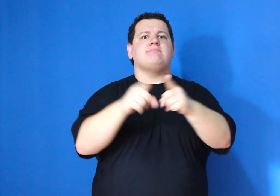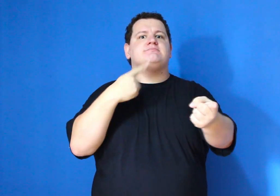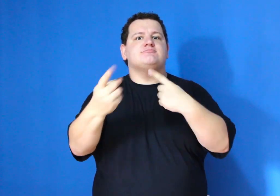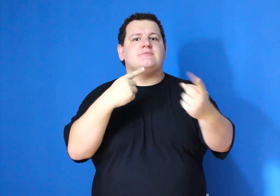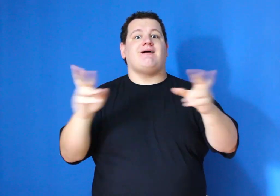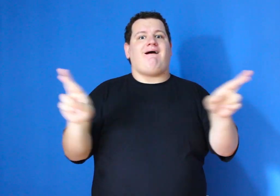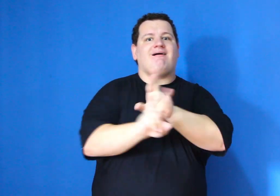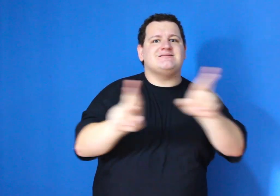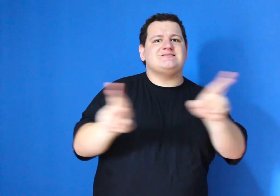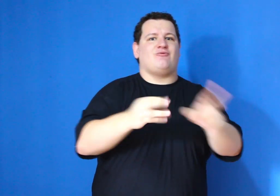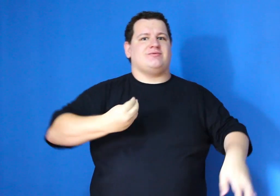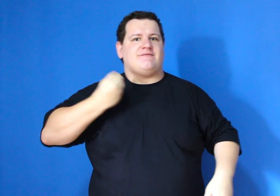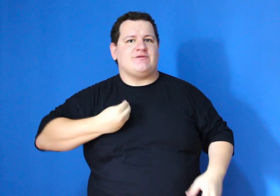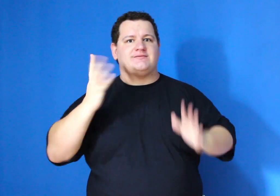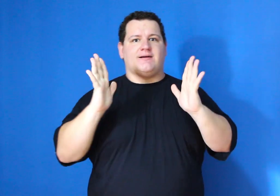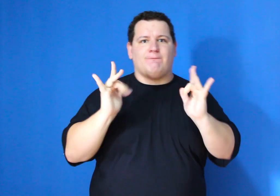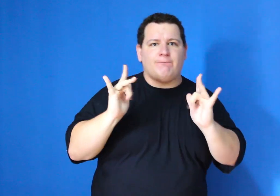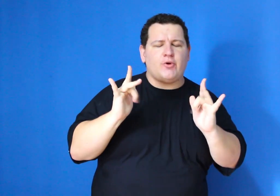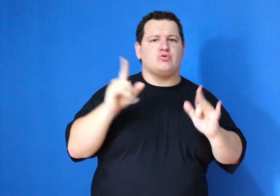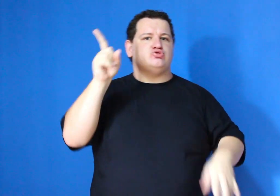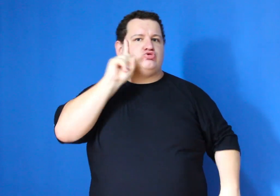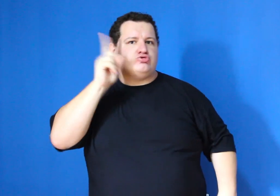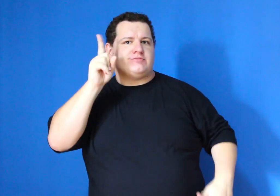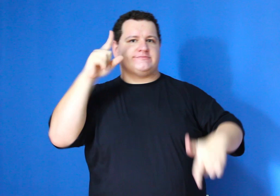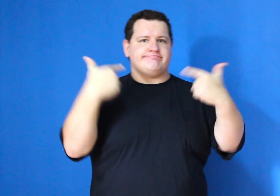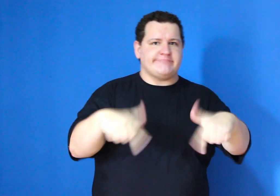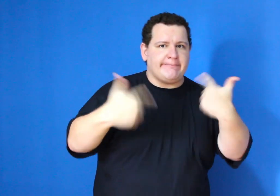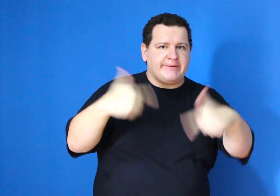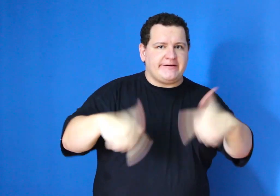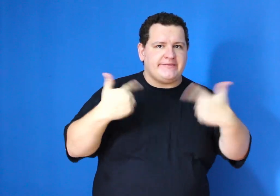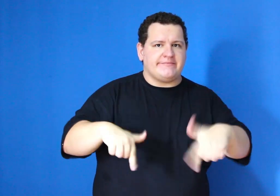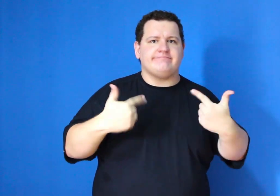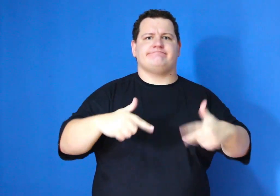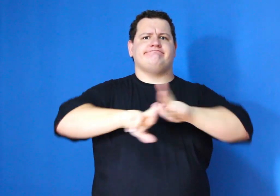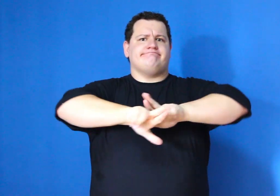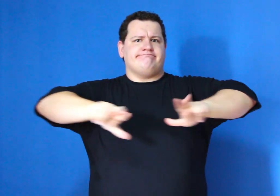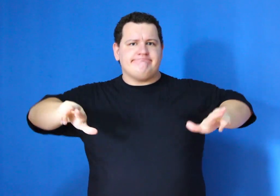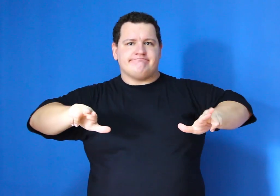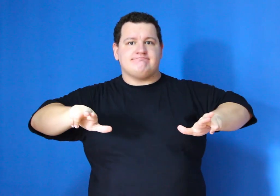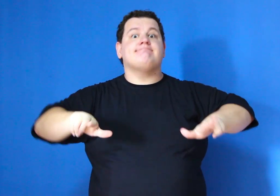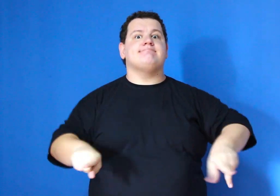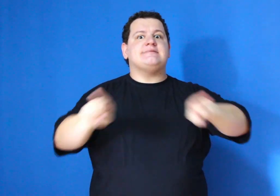Relacionamentos da vida, namoros, cotidianos diários, emprego e etc.